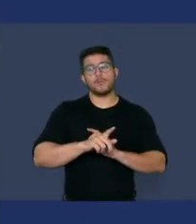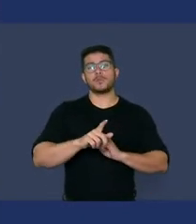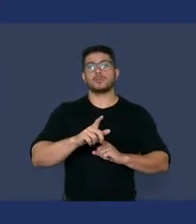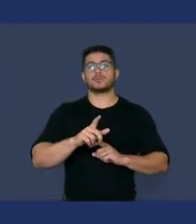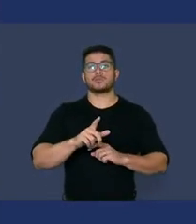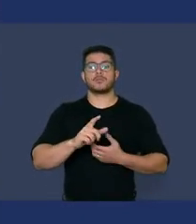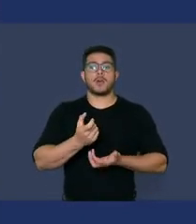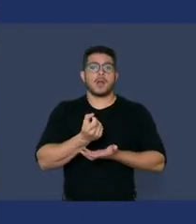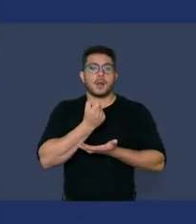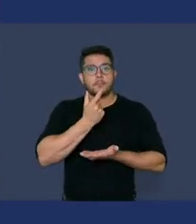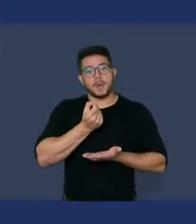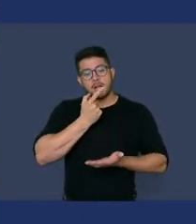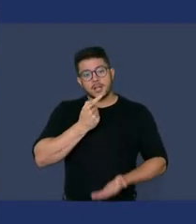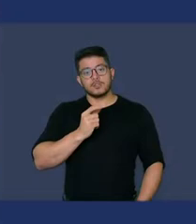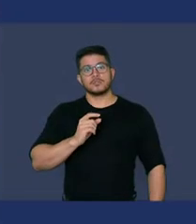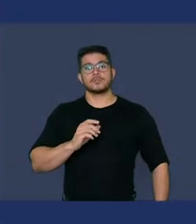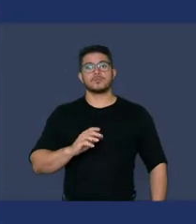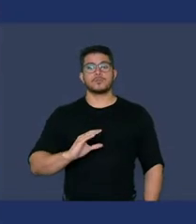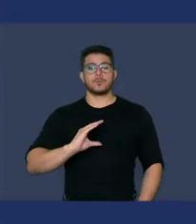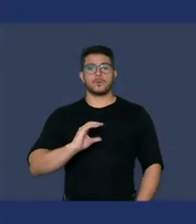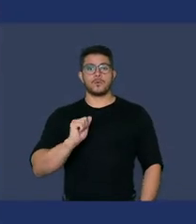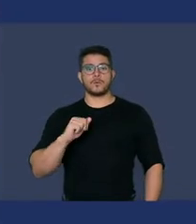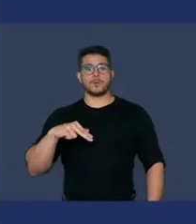APROVAMOS O USO MEDICINAL DA CANNABIS NO BRASIL. CONTRA O VOTO DELE, AS CRIANÇAS QUE